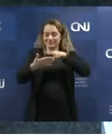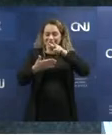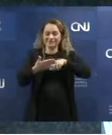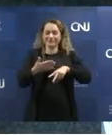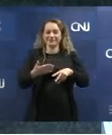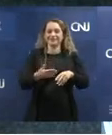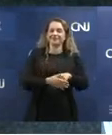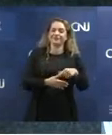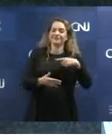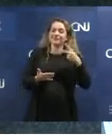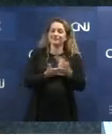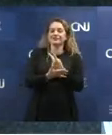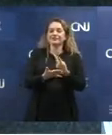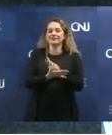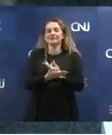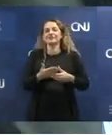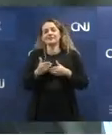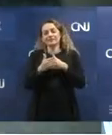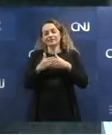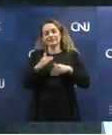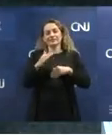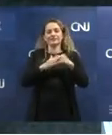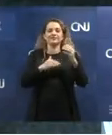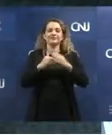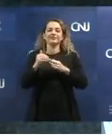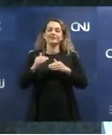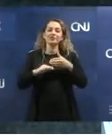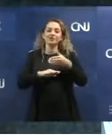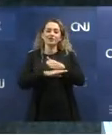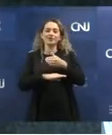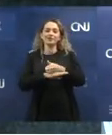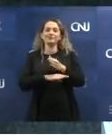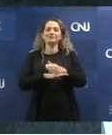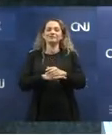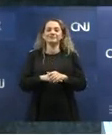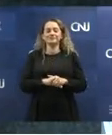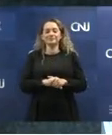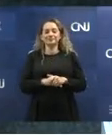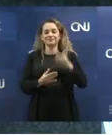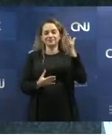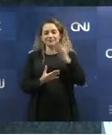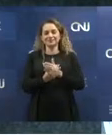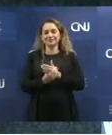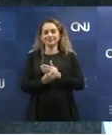praticadas pela magistrada na condução de um único processo, um único processo